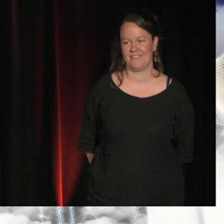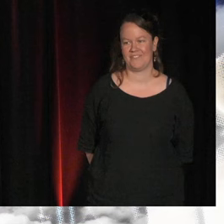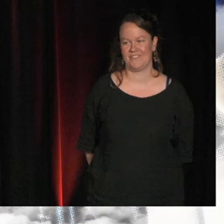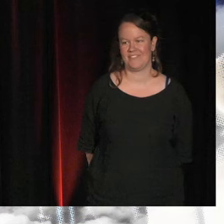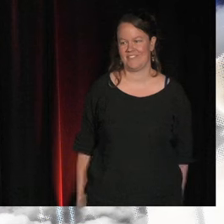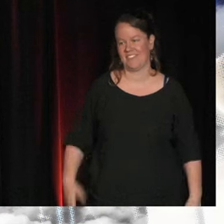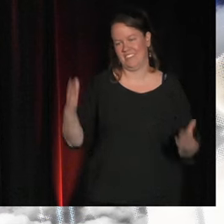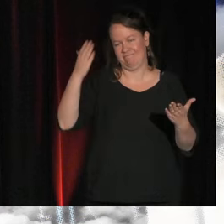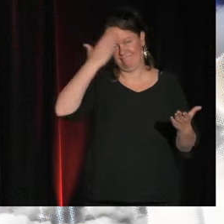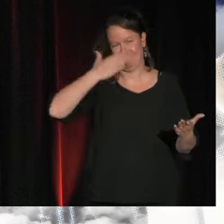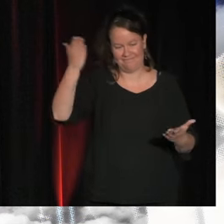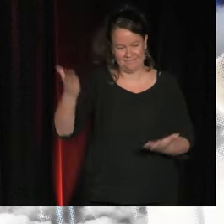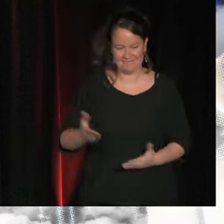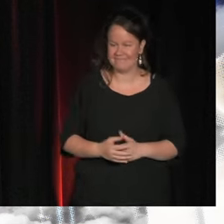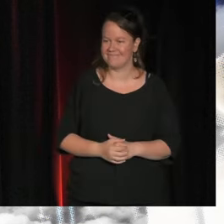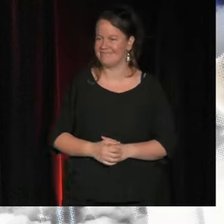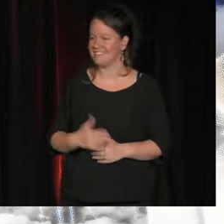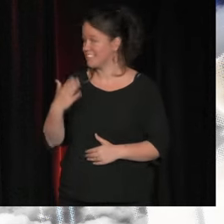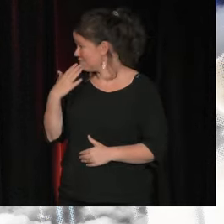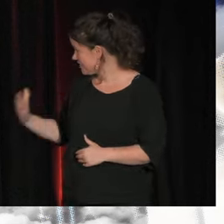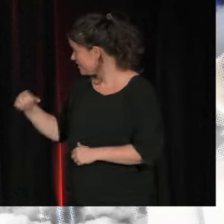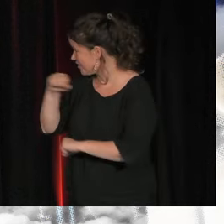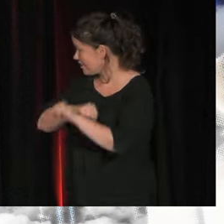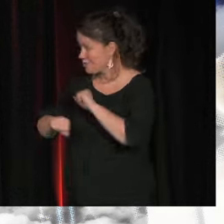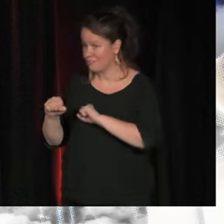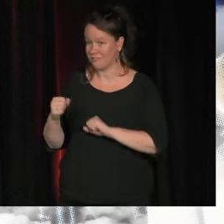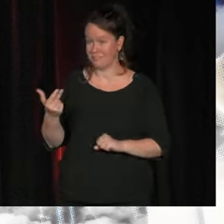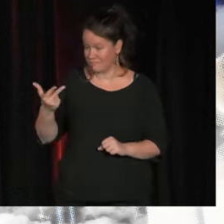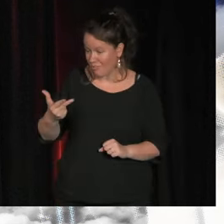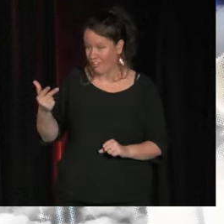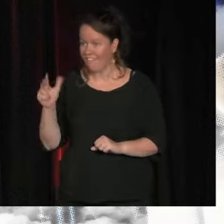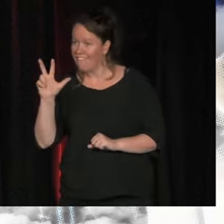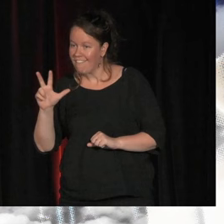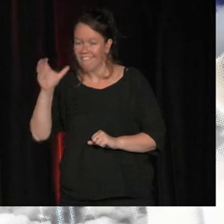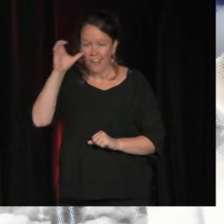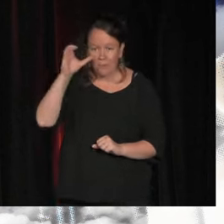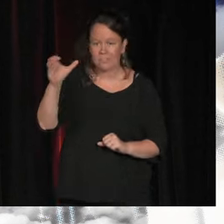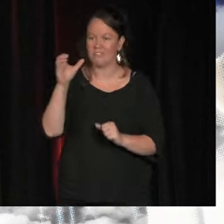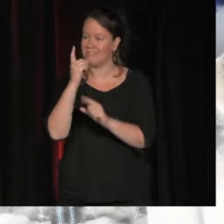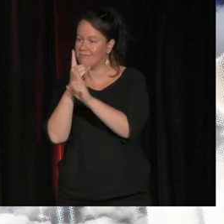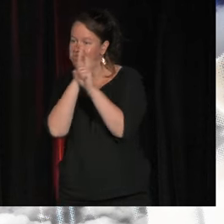La légende. Déjà, merci beaucoup pour l'organisation, c'était super de vous écouter, de vous rencontrer et tout, donc merci de venir ici.